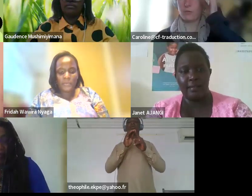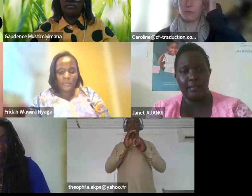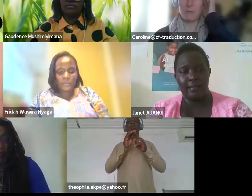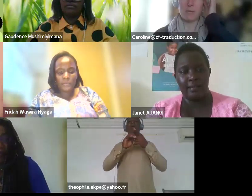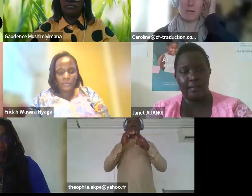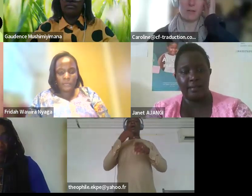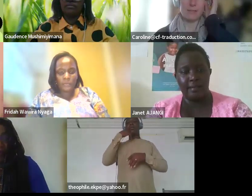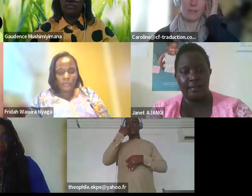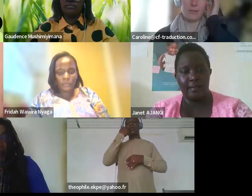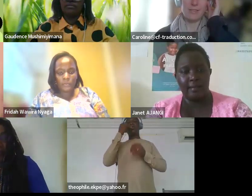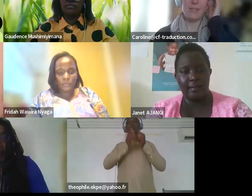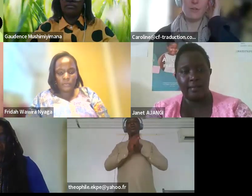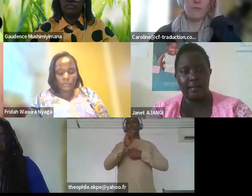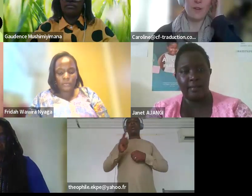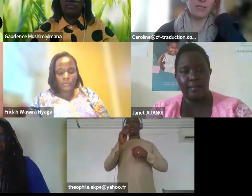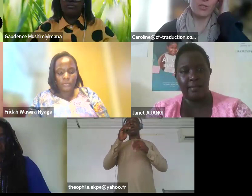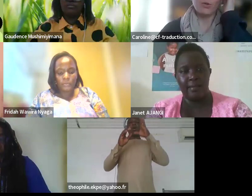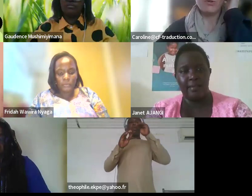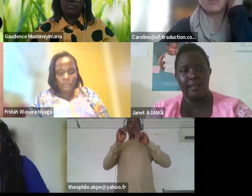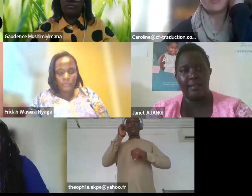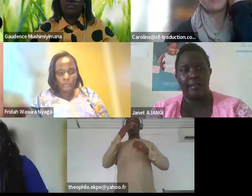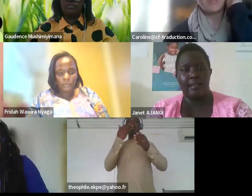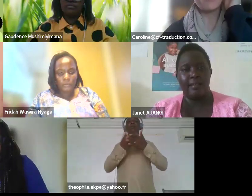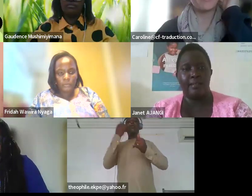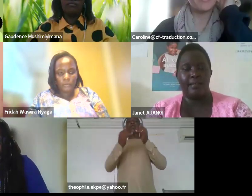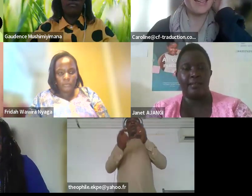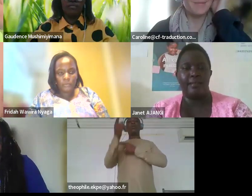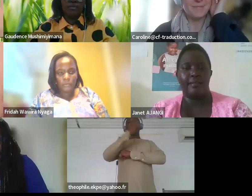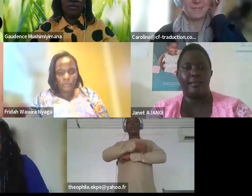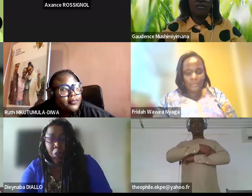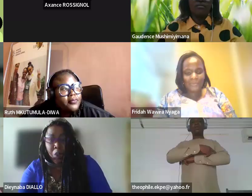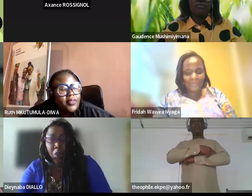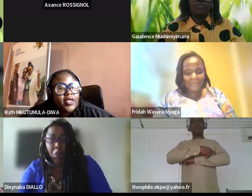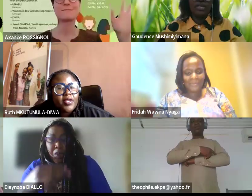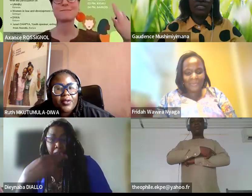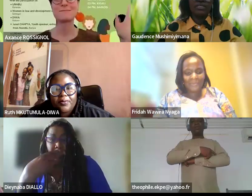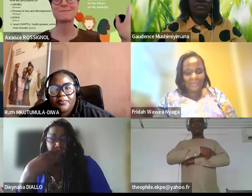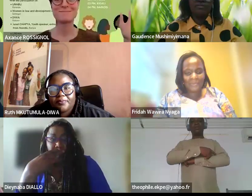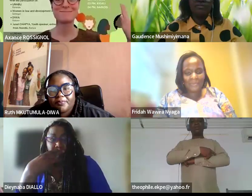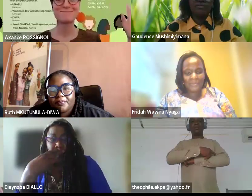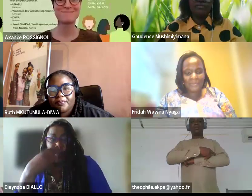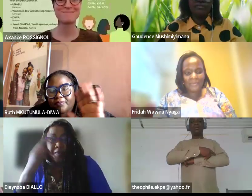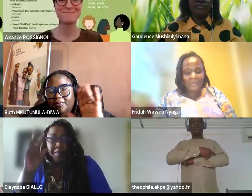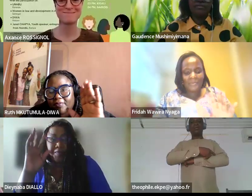chacun et chacune et bonne fin de journée